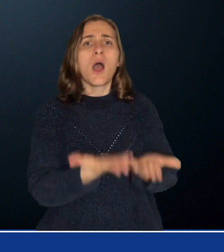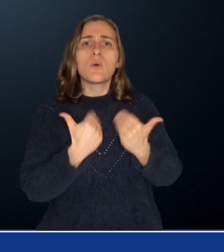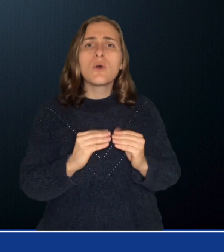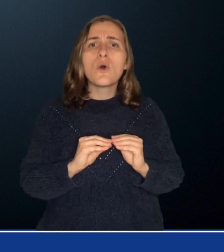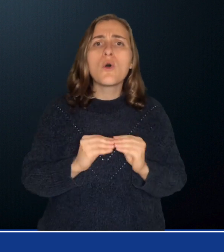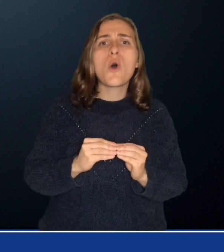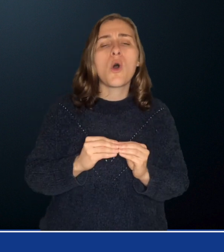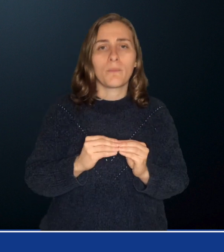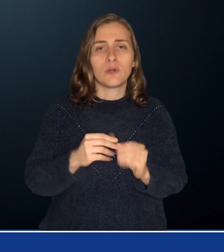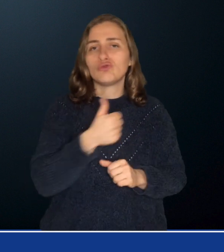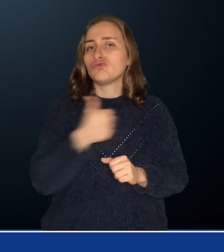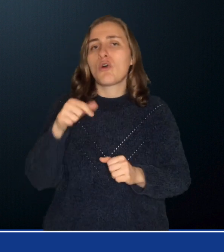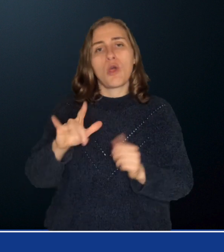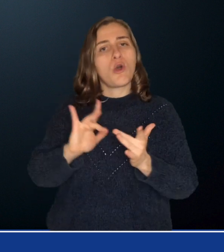Come e quando richiederlo.